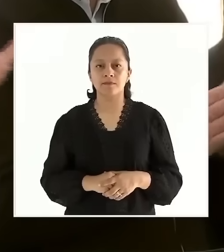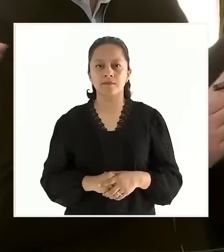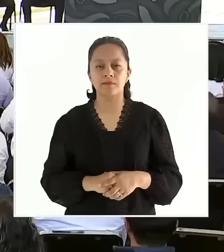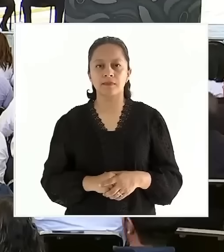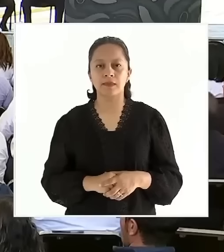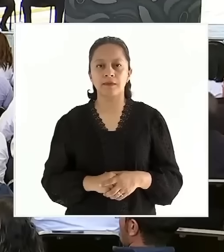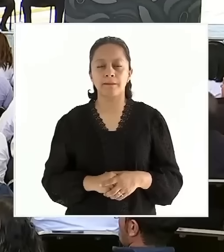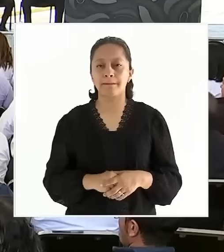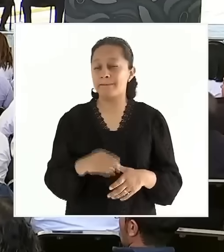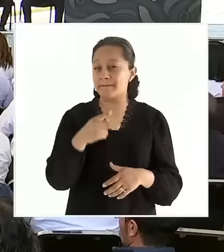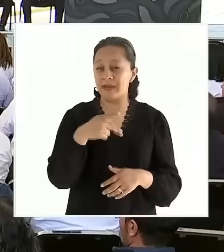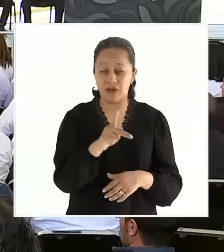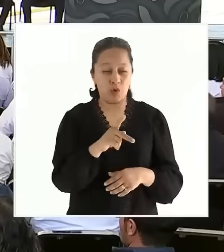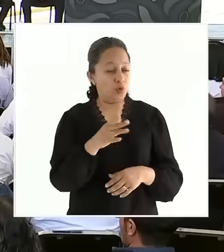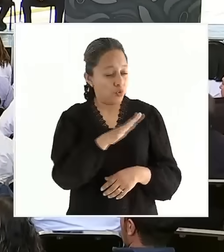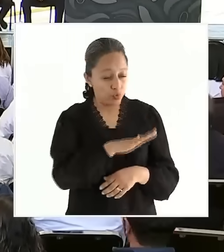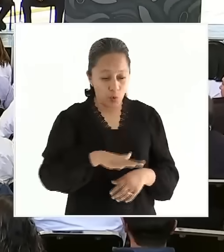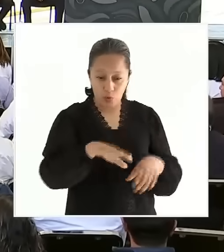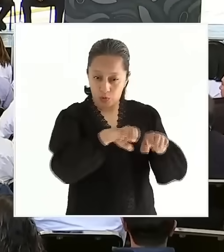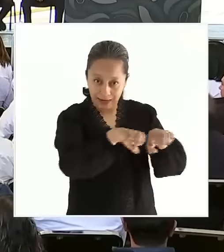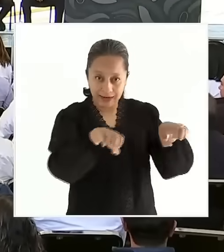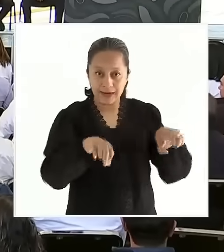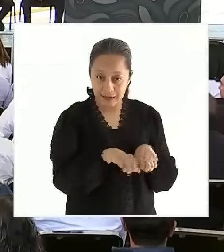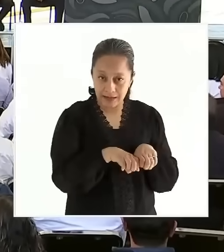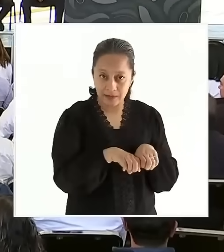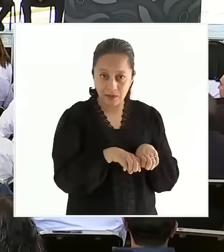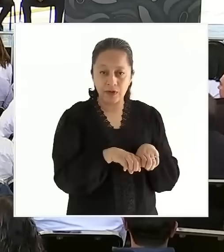pero sobre todo a todo el equipo de la Comisión Federal de Electricidad que hace